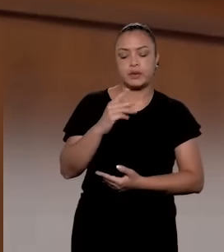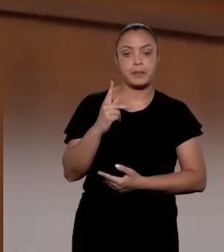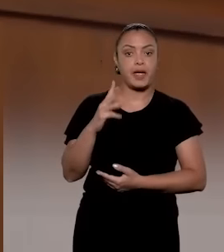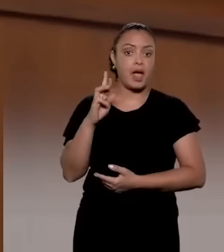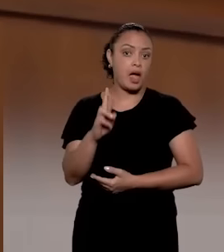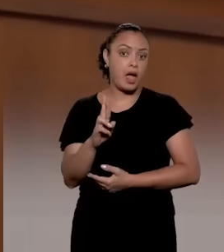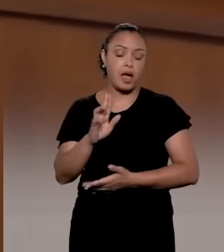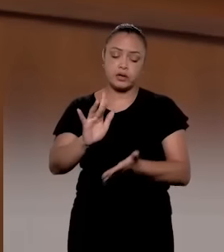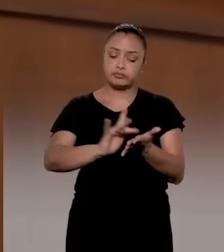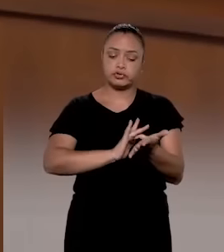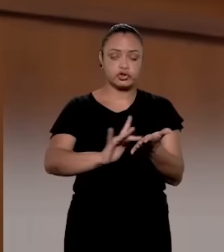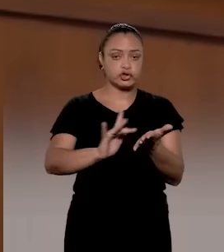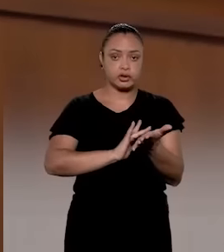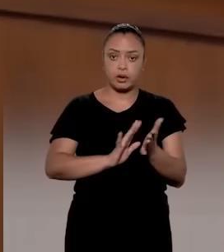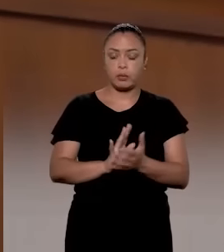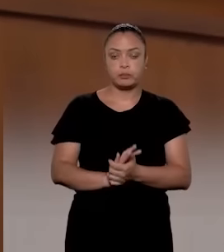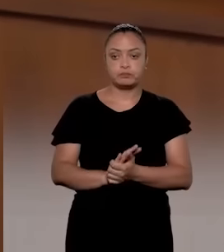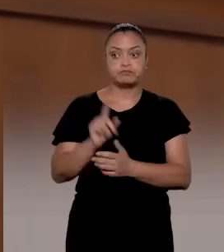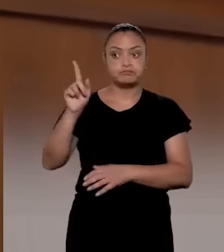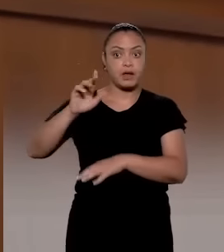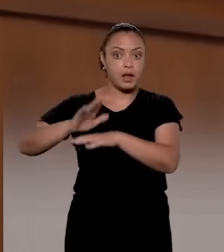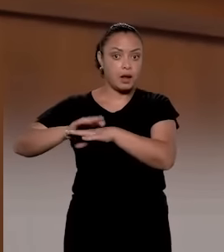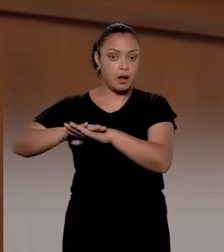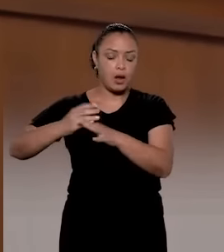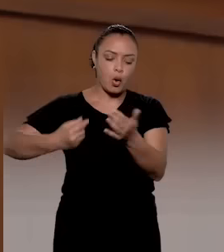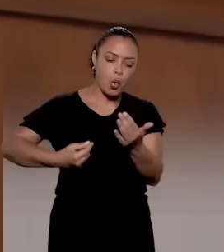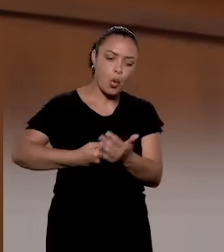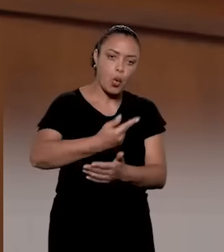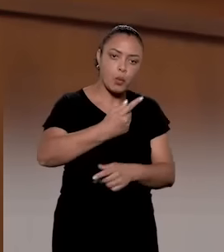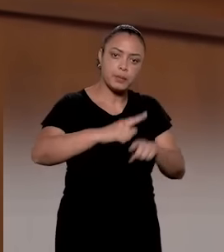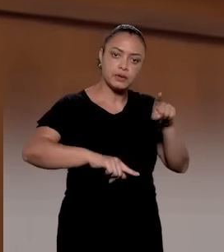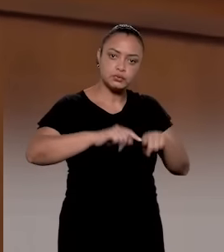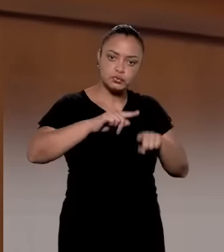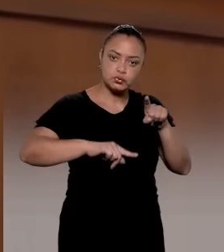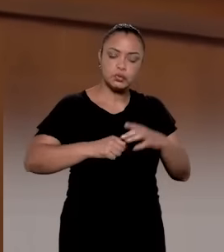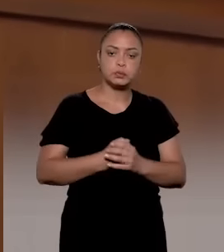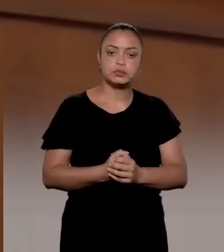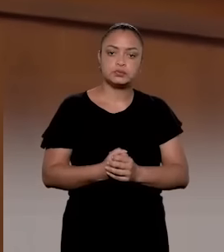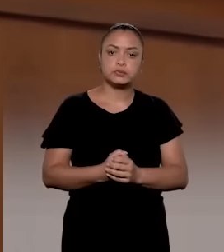uma jornada 100% digital. Ele faz as compras dos insumos agropecuários e pode chegar no